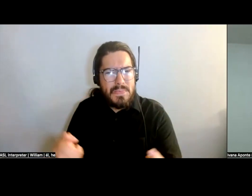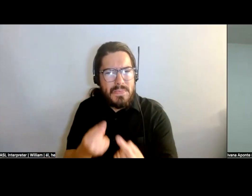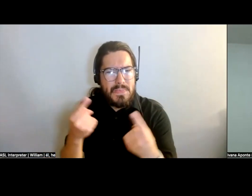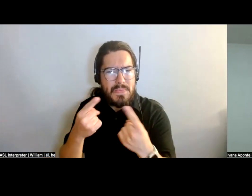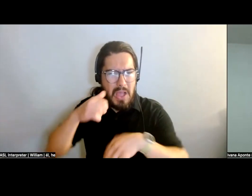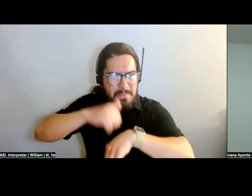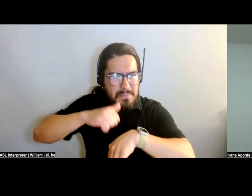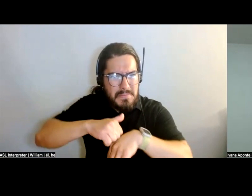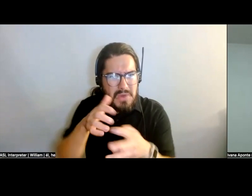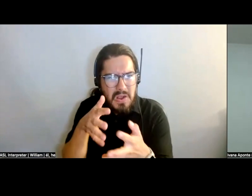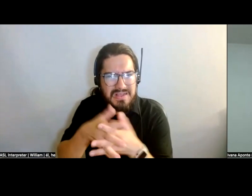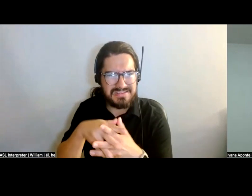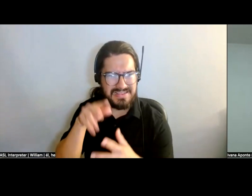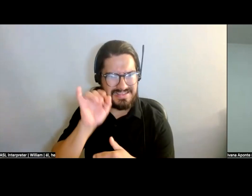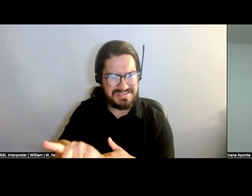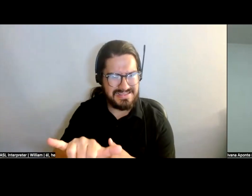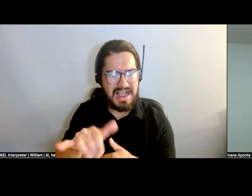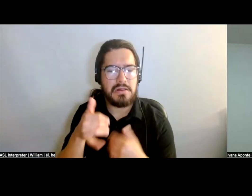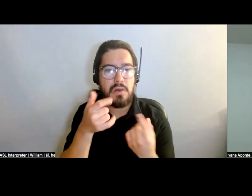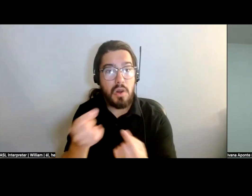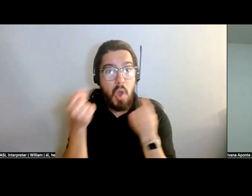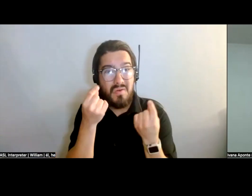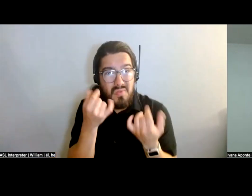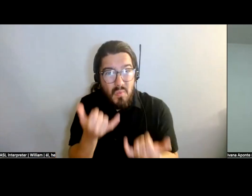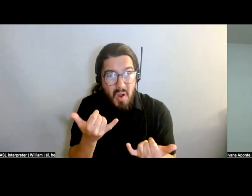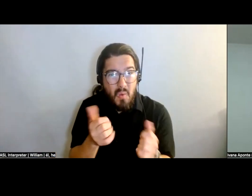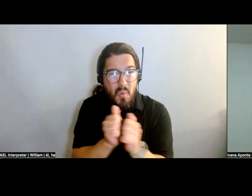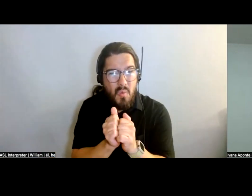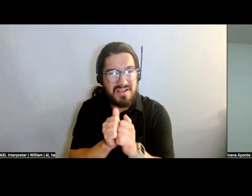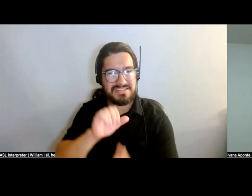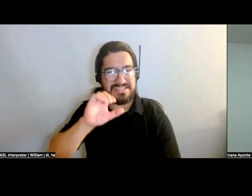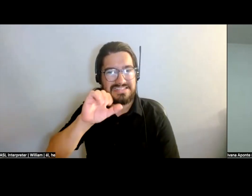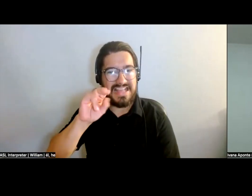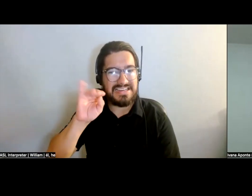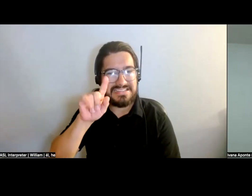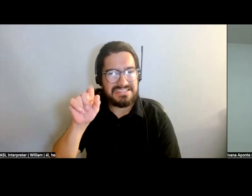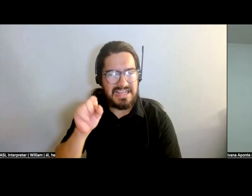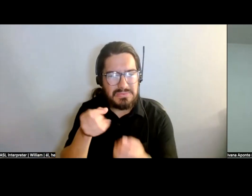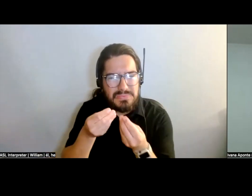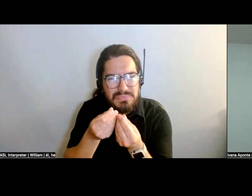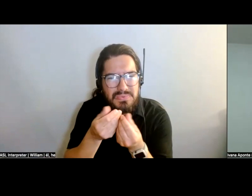¿Y qué haremos con tanta ceniza? El suelo irregular vidrios rotos